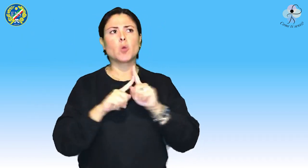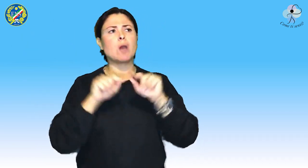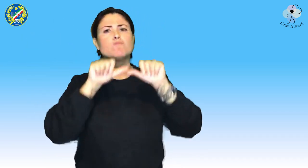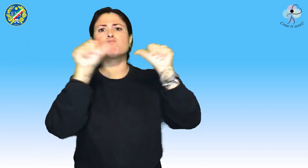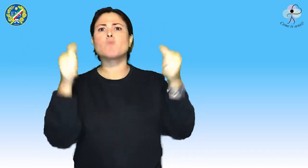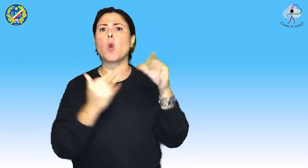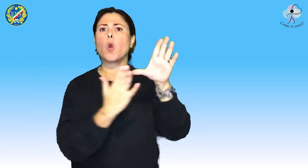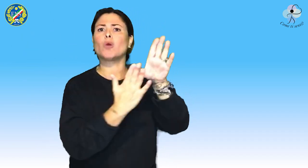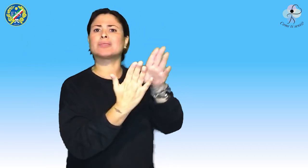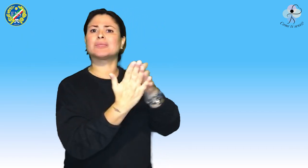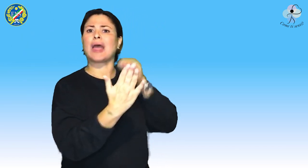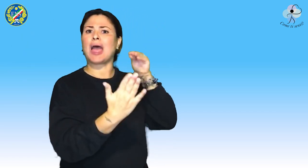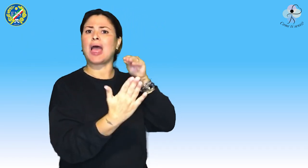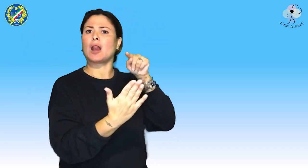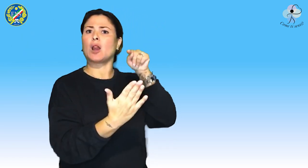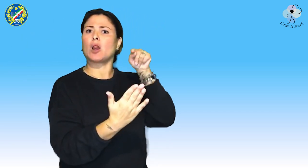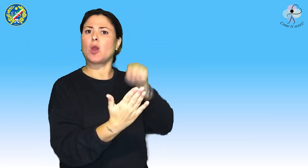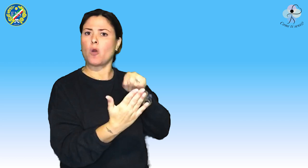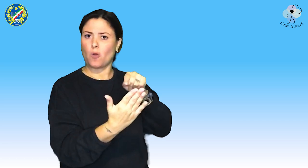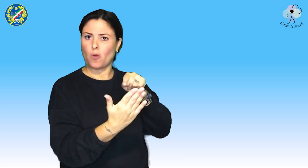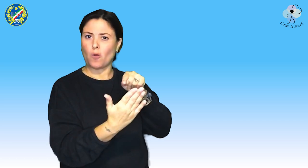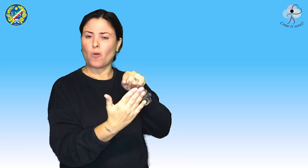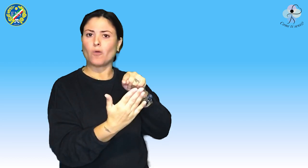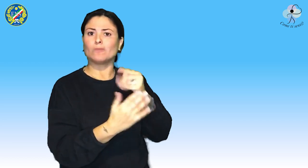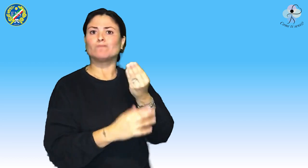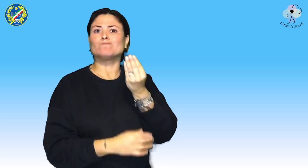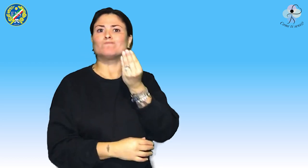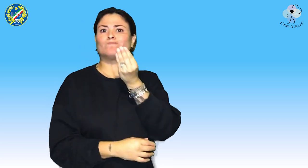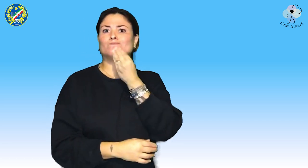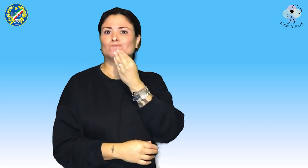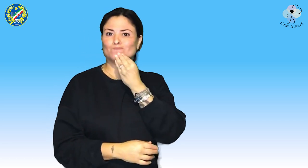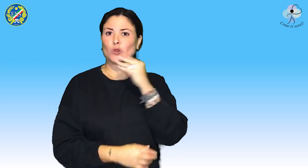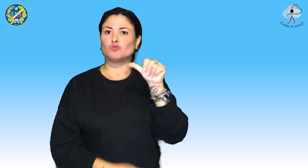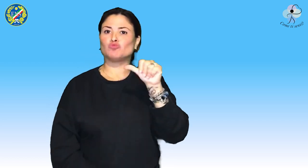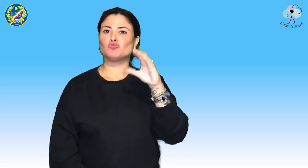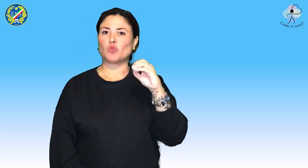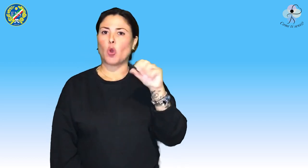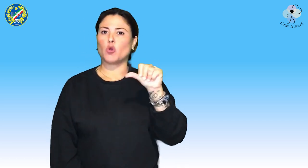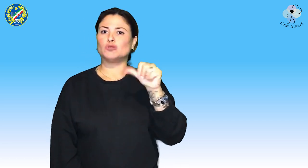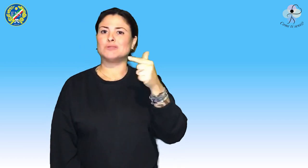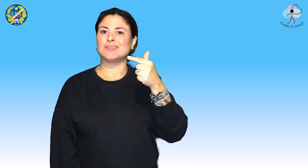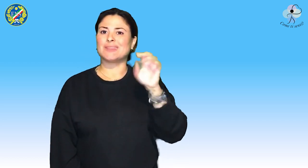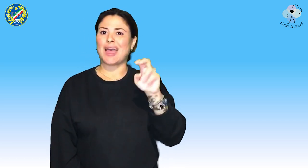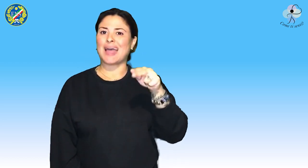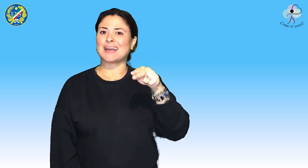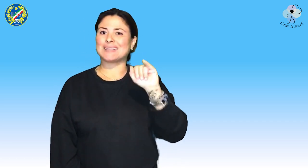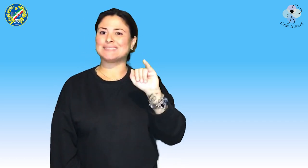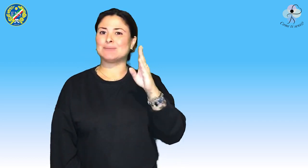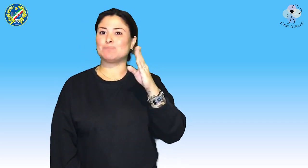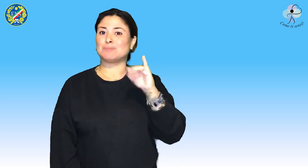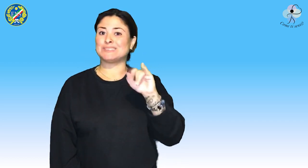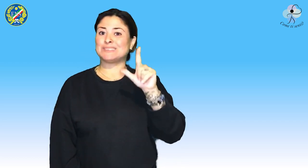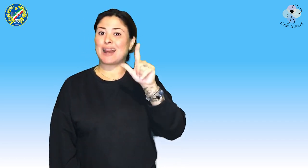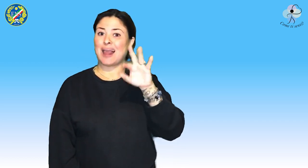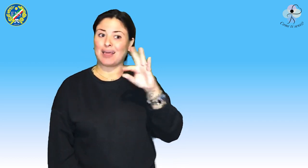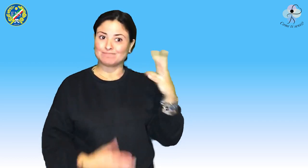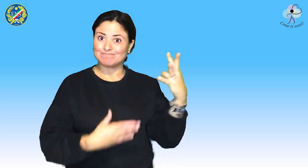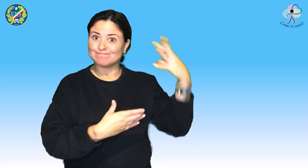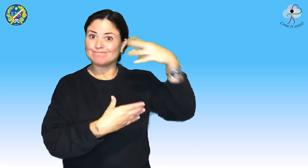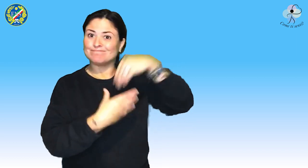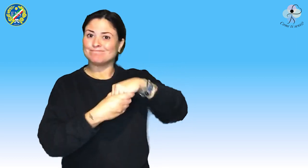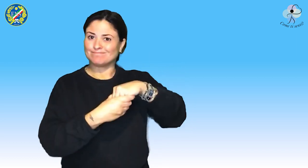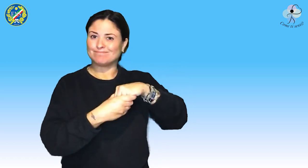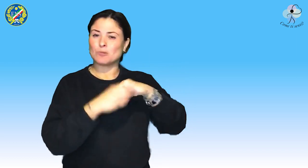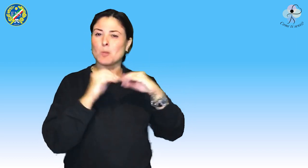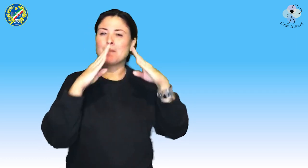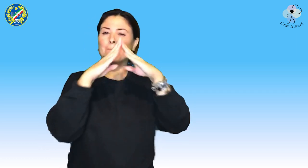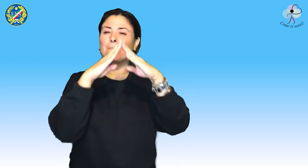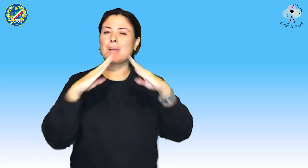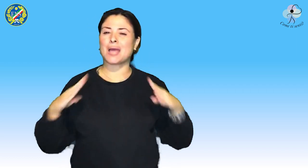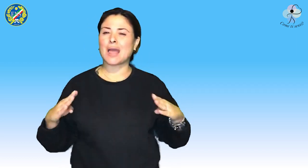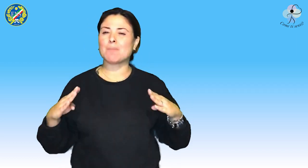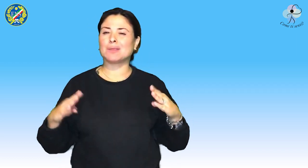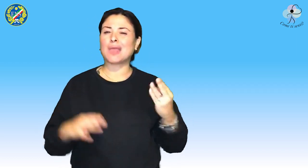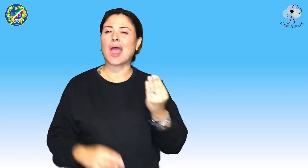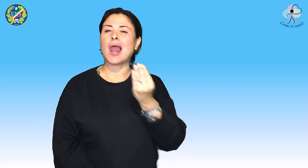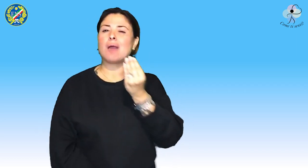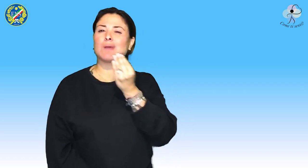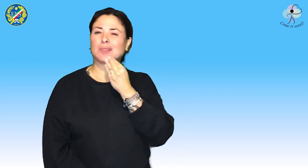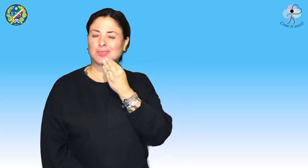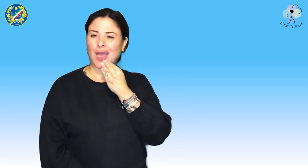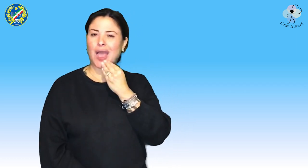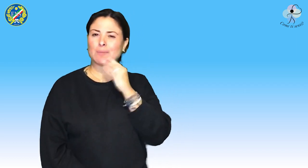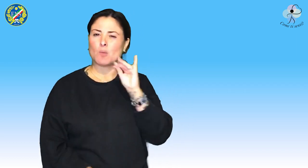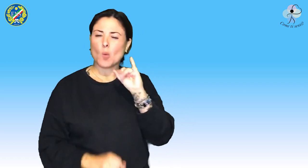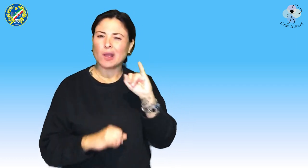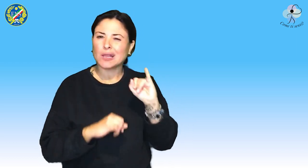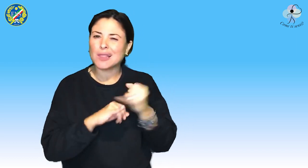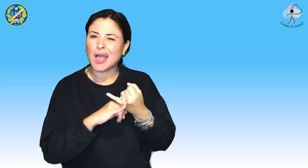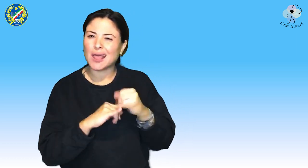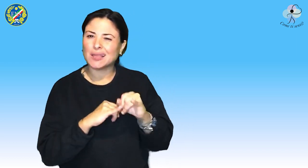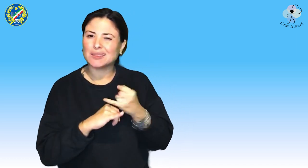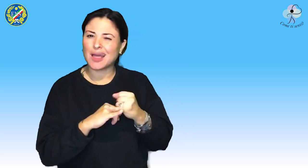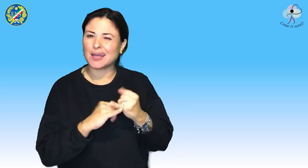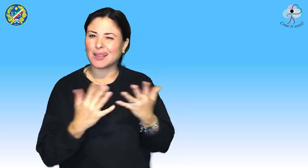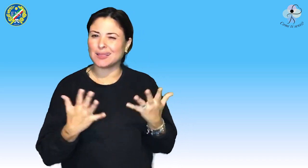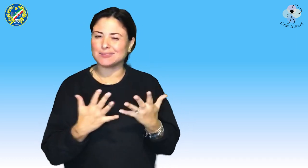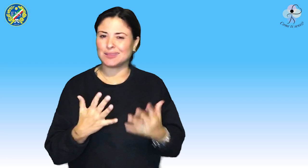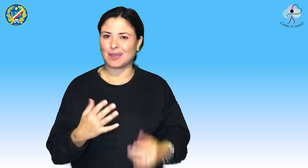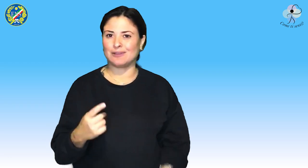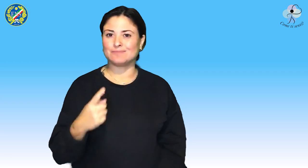come modello di dieta sostenibile integrando nella piramide alimentare caratteristiche come